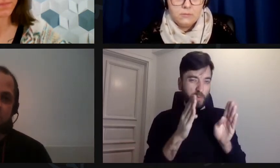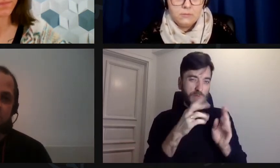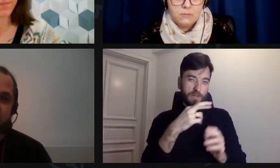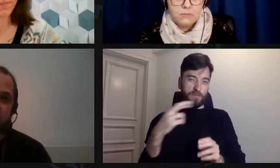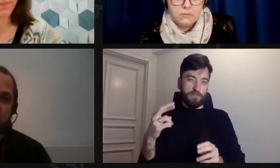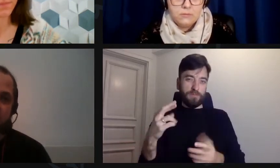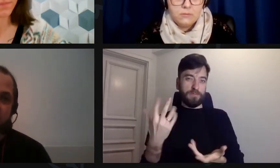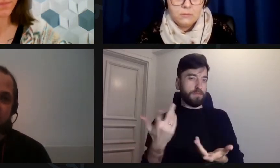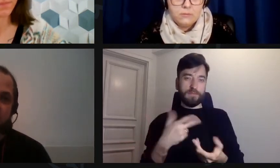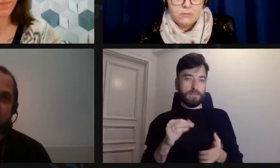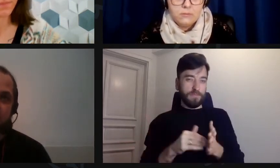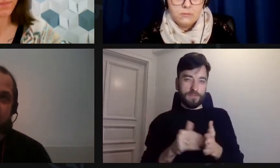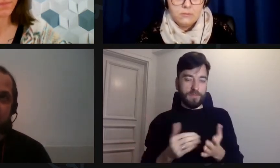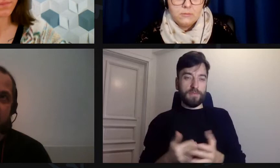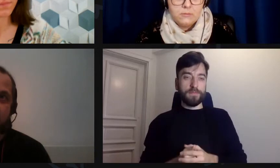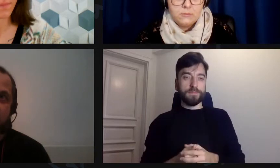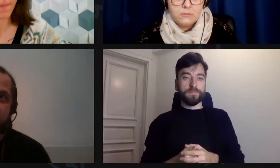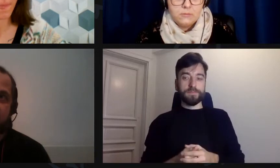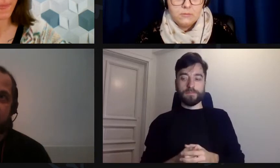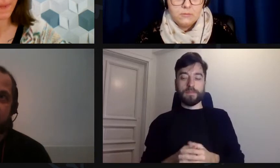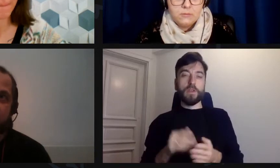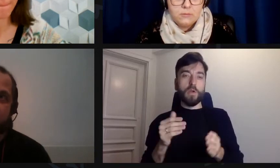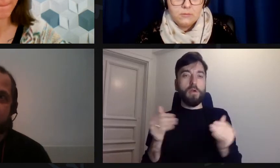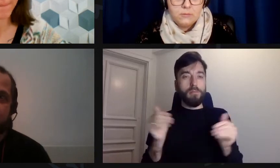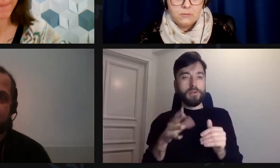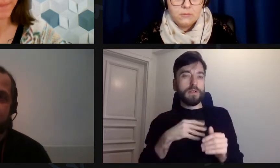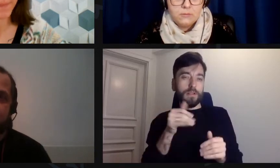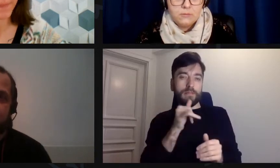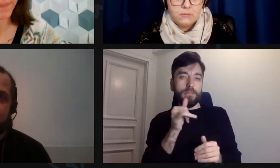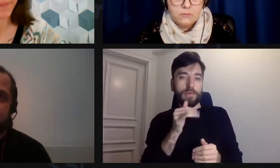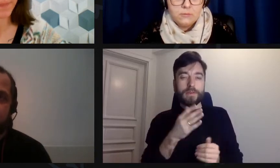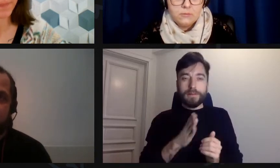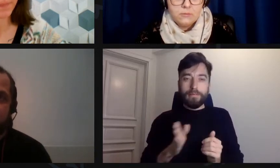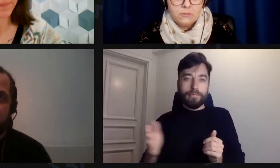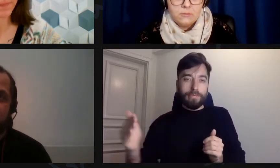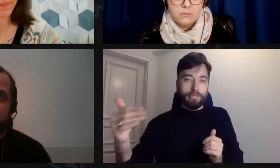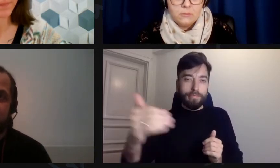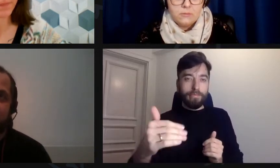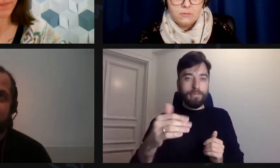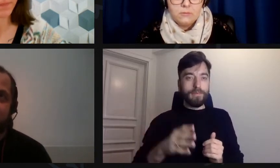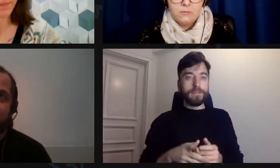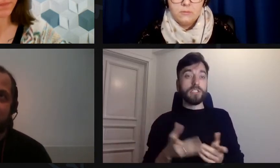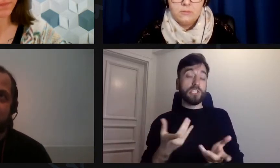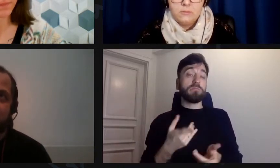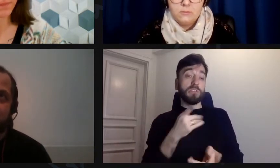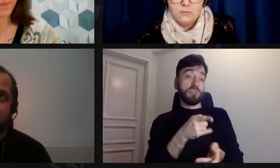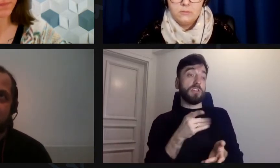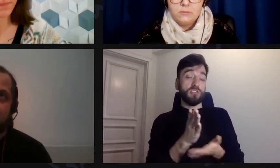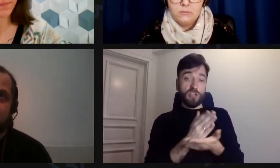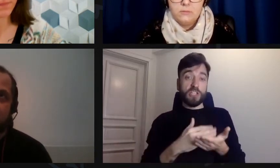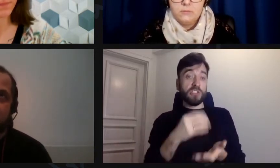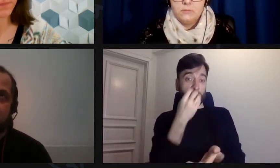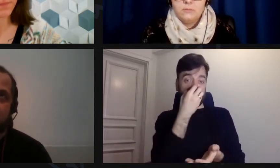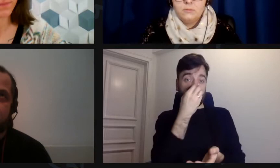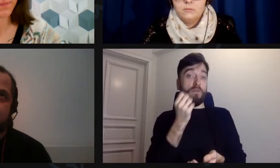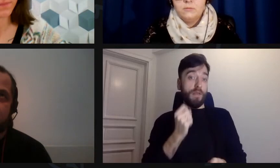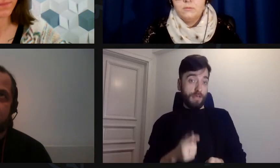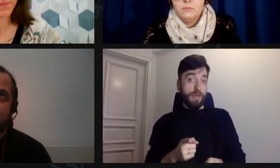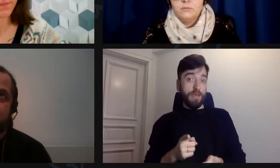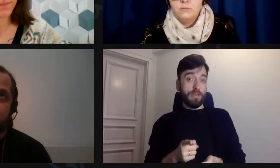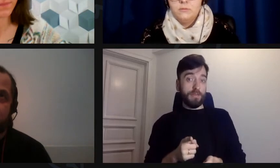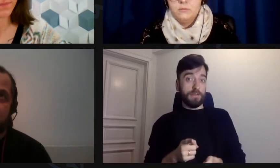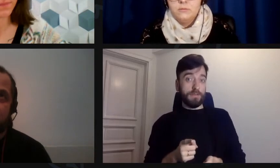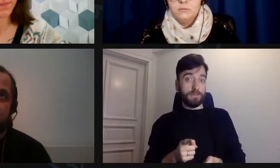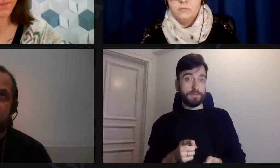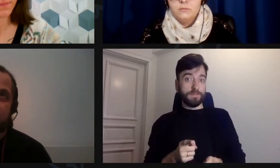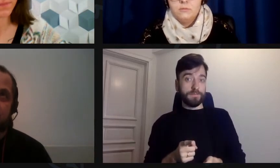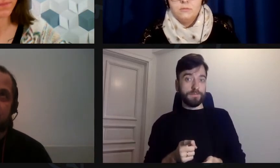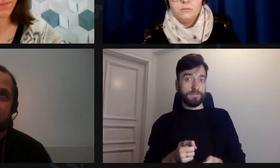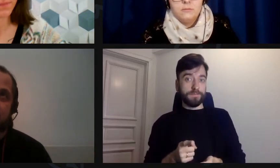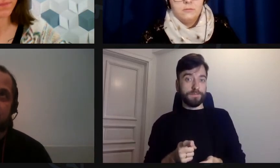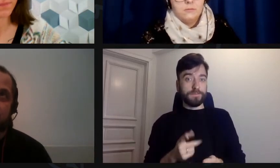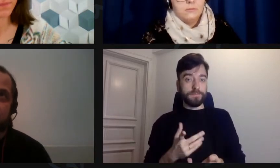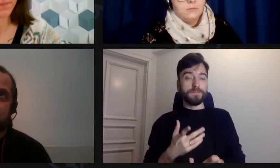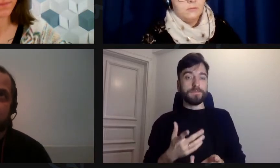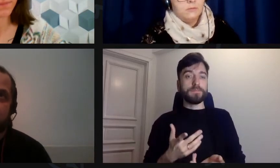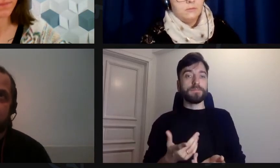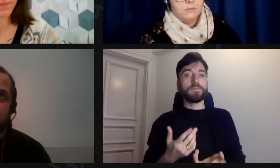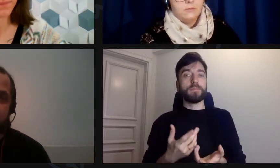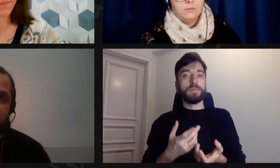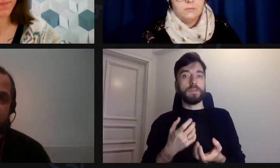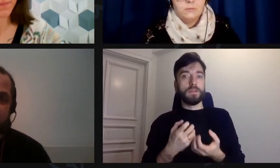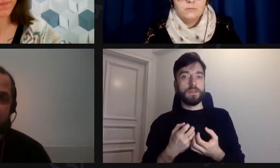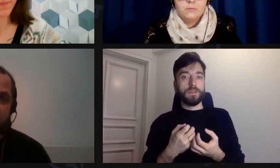można to obchodzić, bo są tez rzeczy w cyrku, które są cyrkowe i też dużo dają w pracy a jednocześnie można je robić bez niczego,